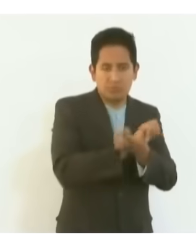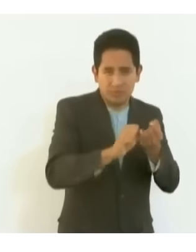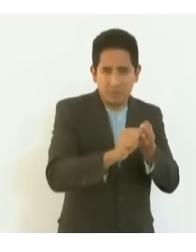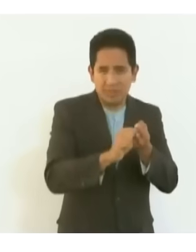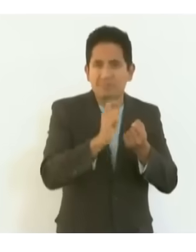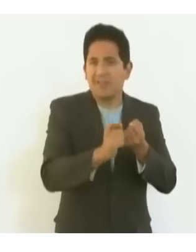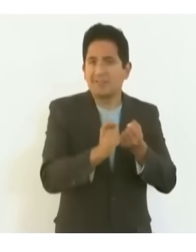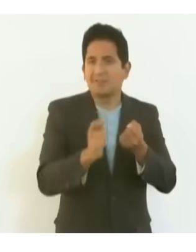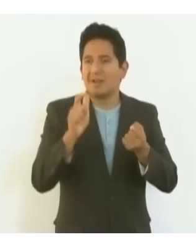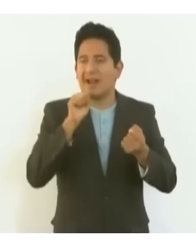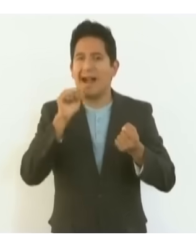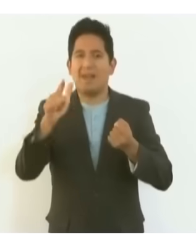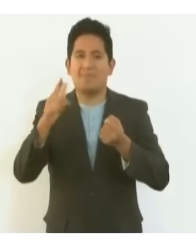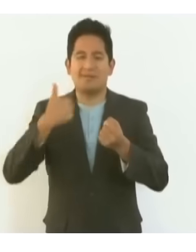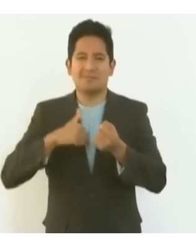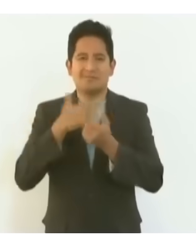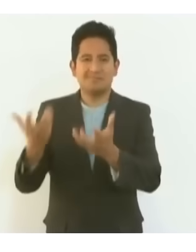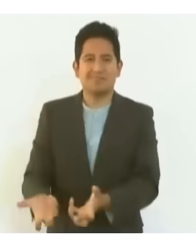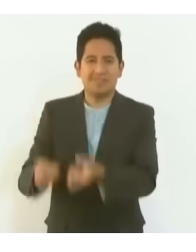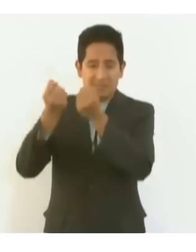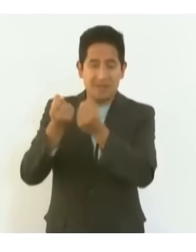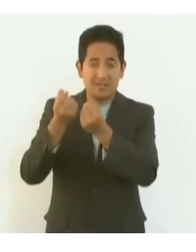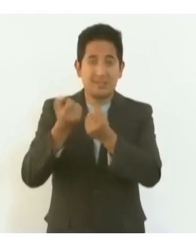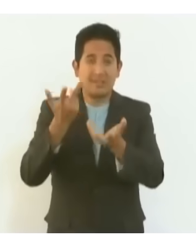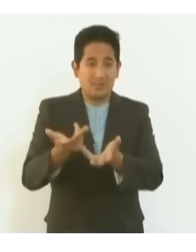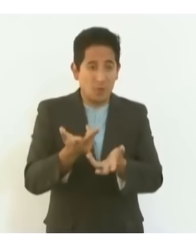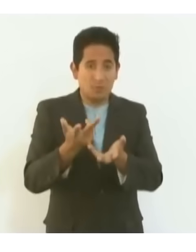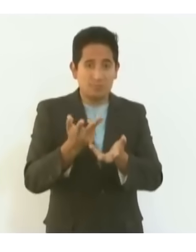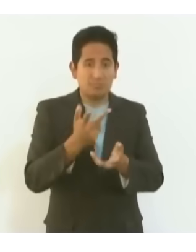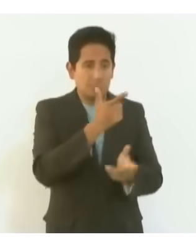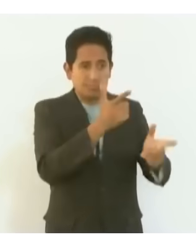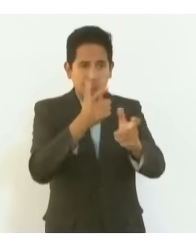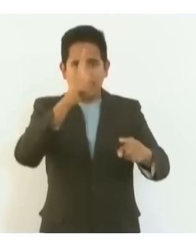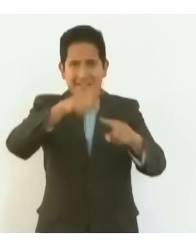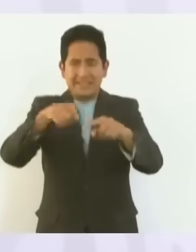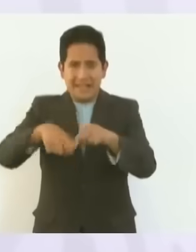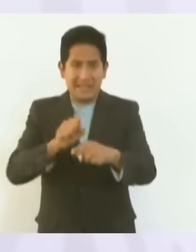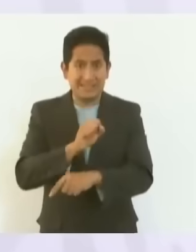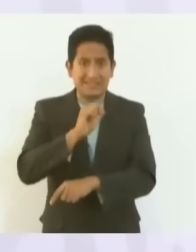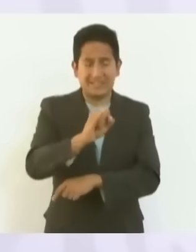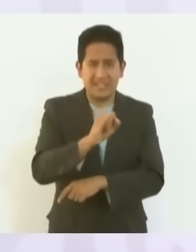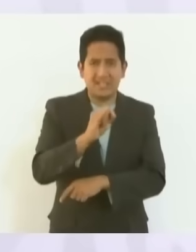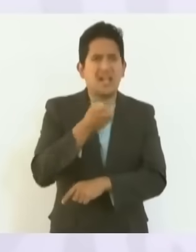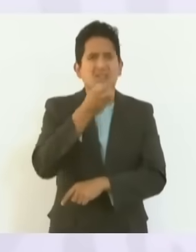Decimos sí a la paz, no como una palabra bonita para los discursos, sino como una elección de